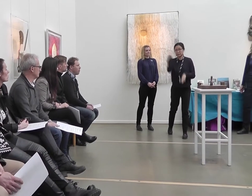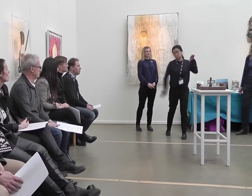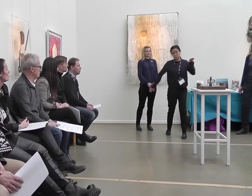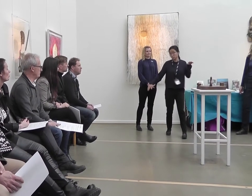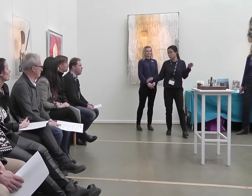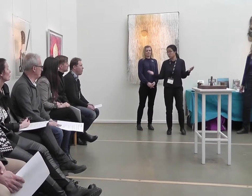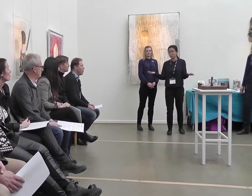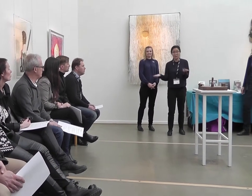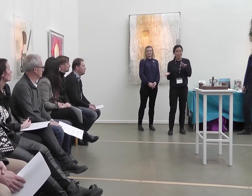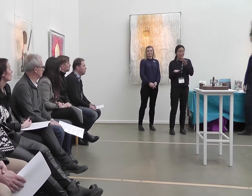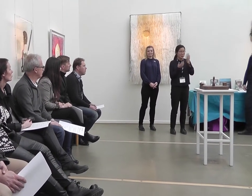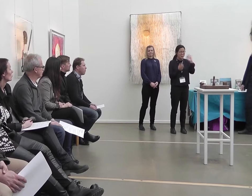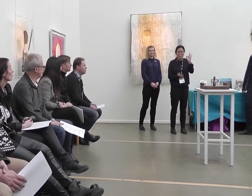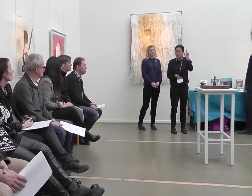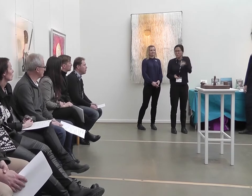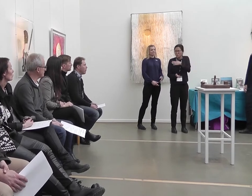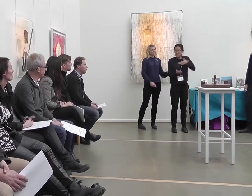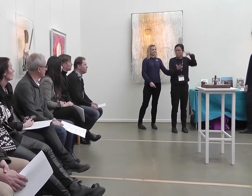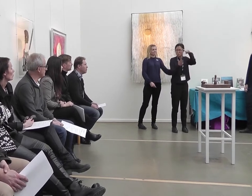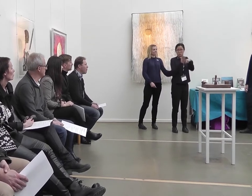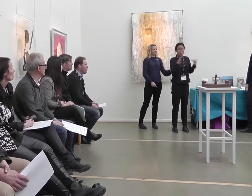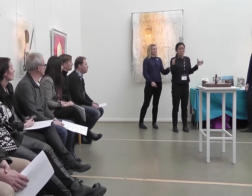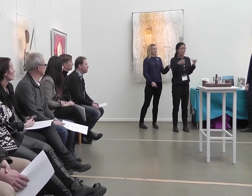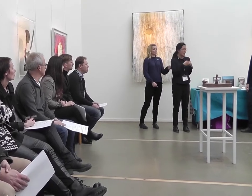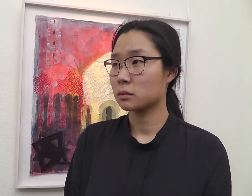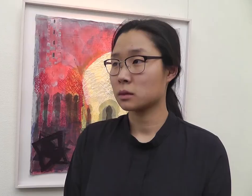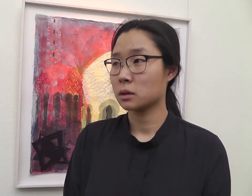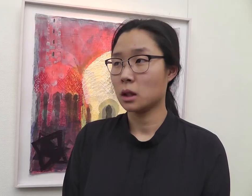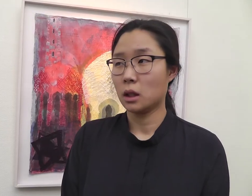För att ta reda på vilka de största problemen är när man som dövblind besöker ett museum.